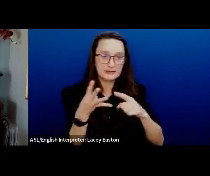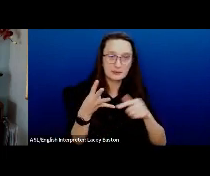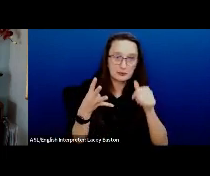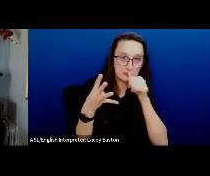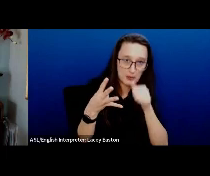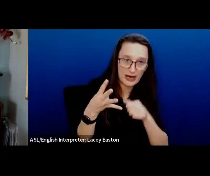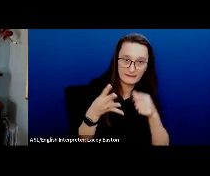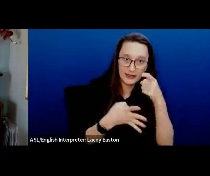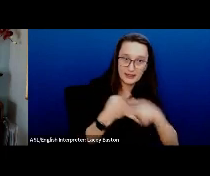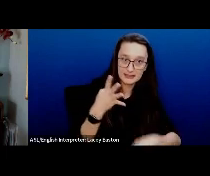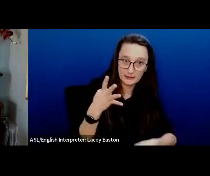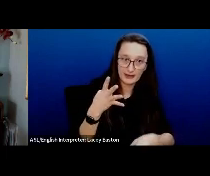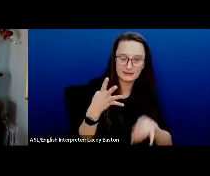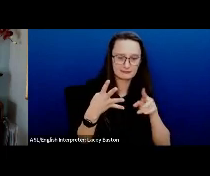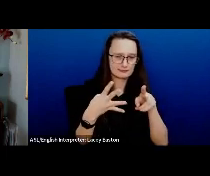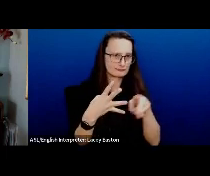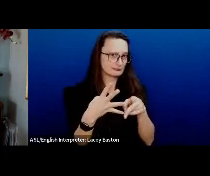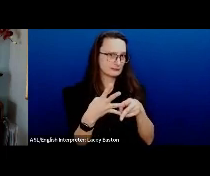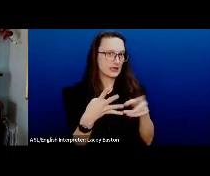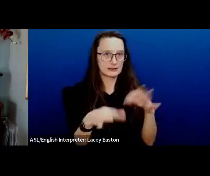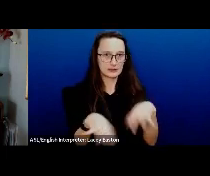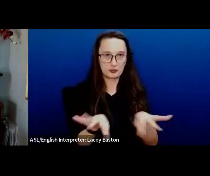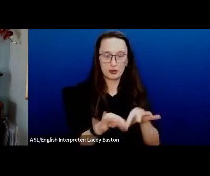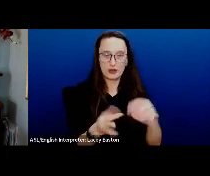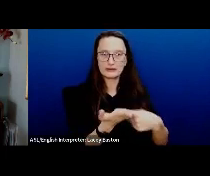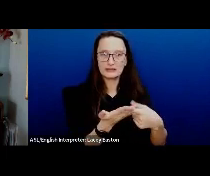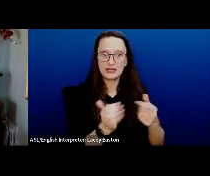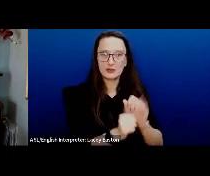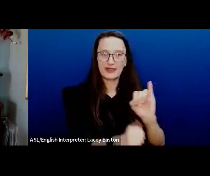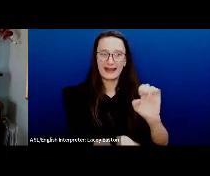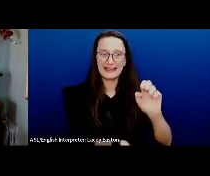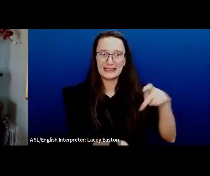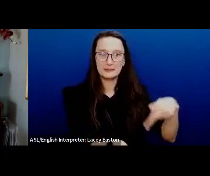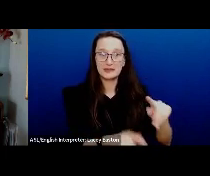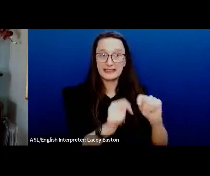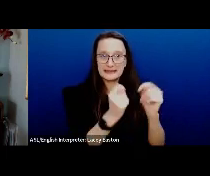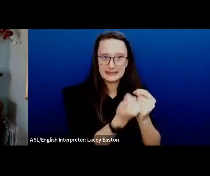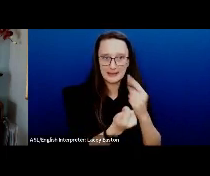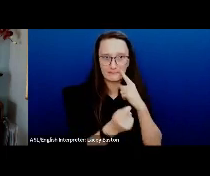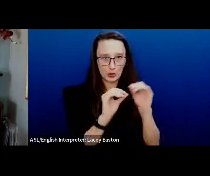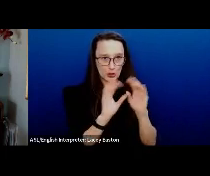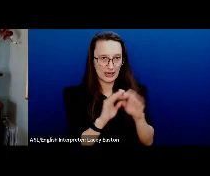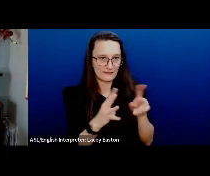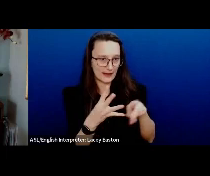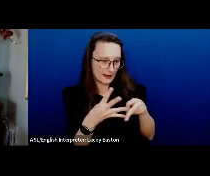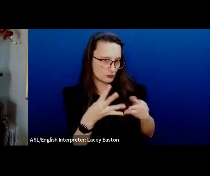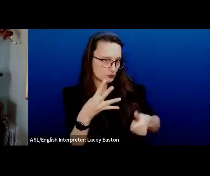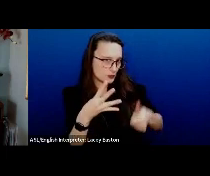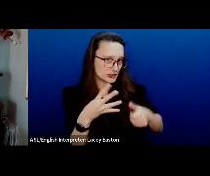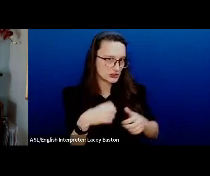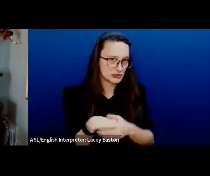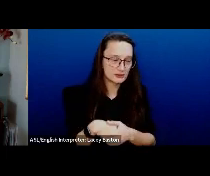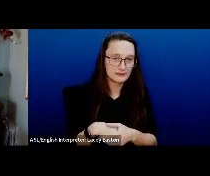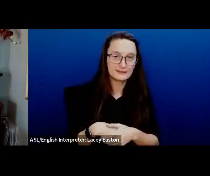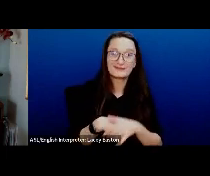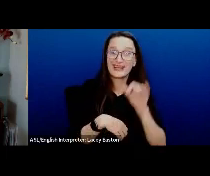um para aclarar esas áreas y luego, si hay desacuerdos que surgen aprender sobre